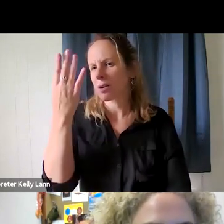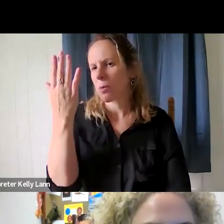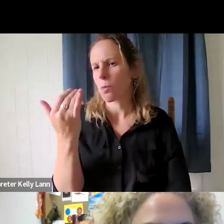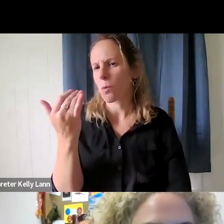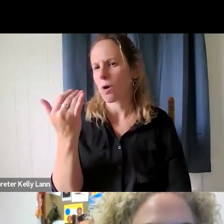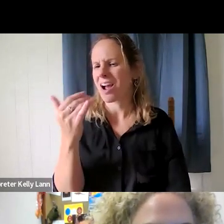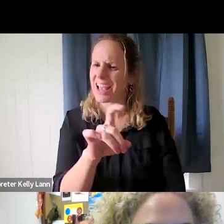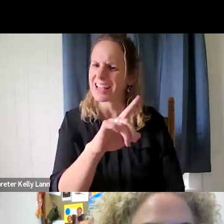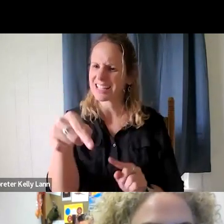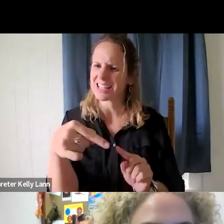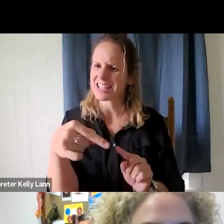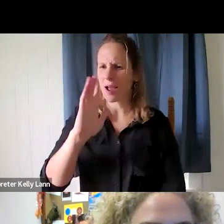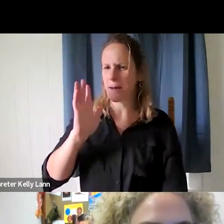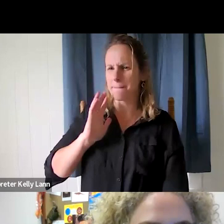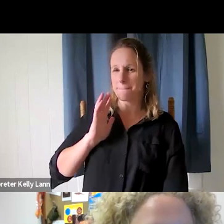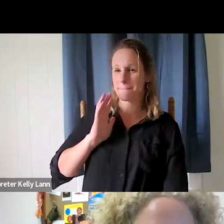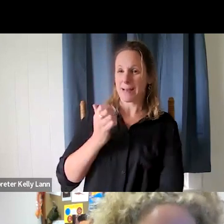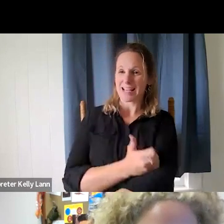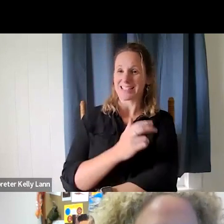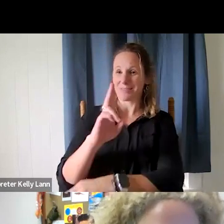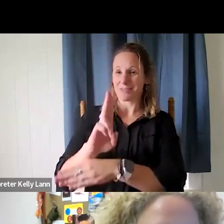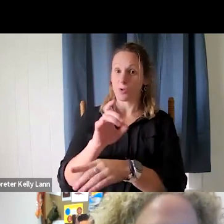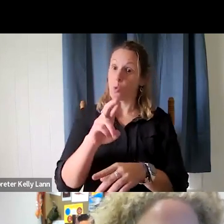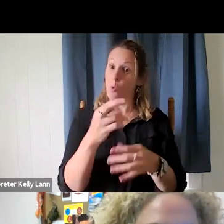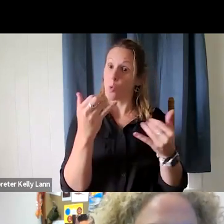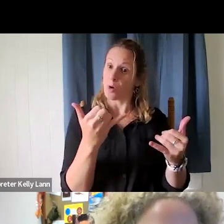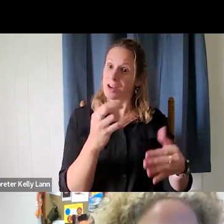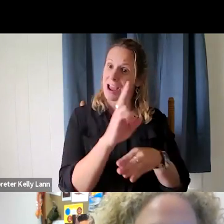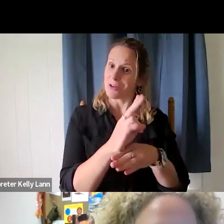sobre el consumo de sustancias en el pasado e incluso en la actualidad. "¿Qué le importa a usted